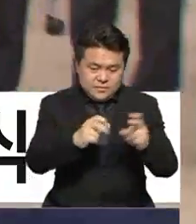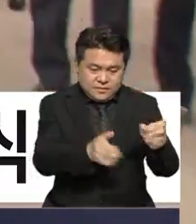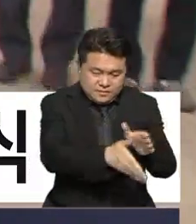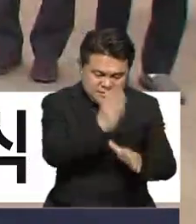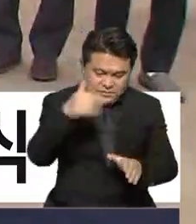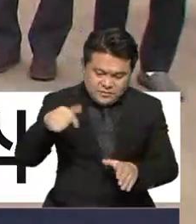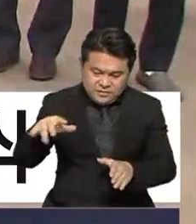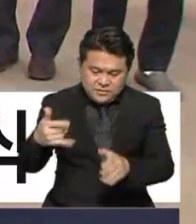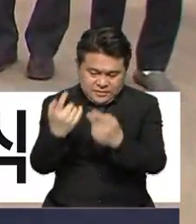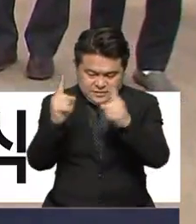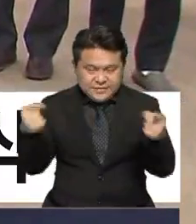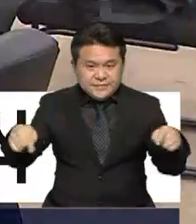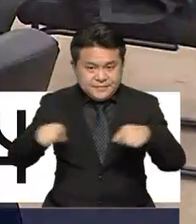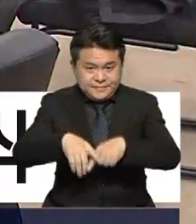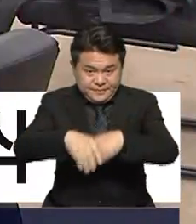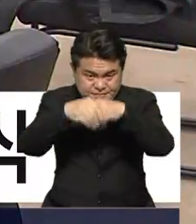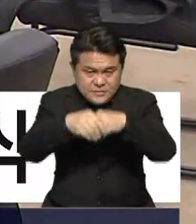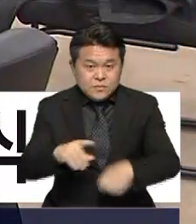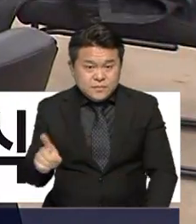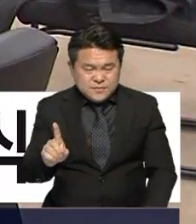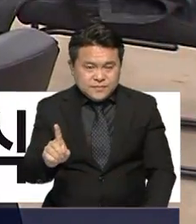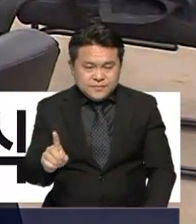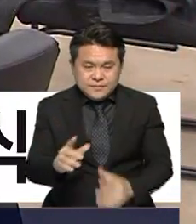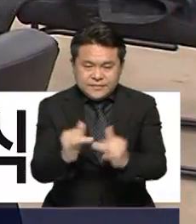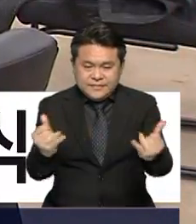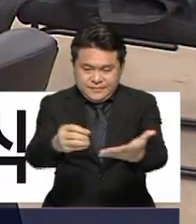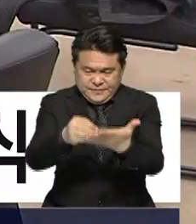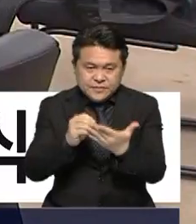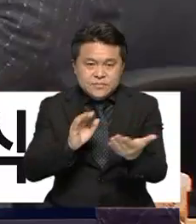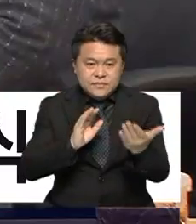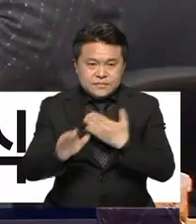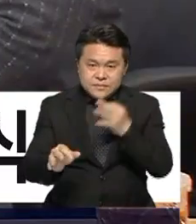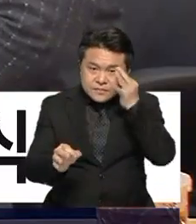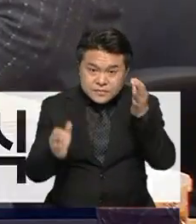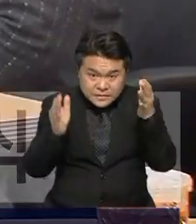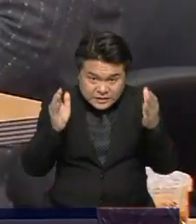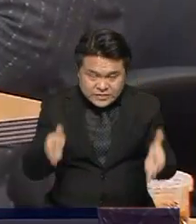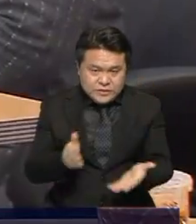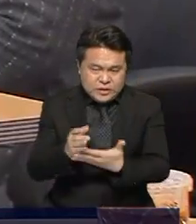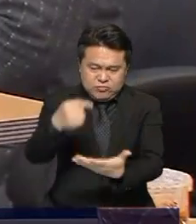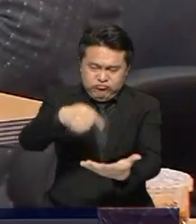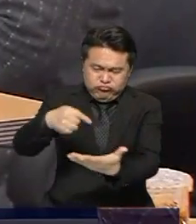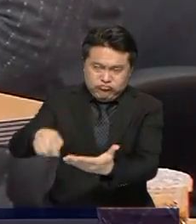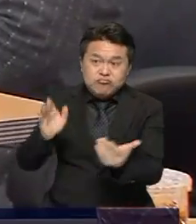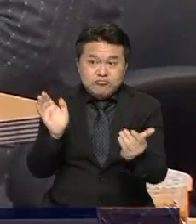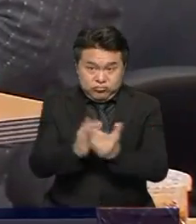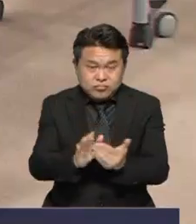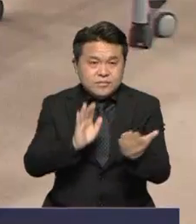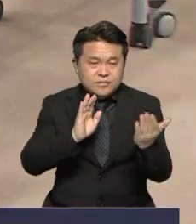잡았습니다. 대상자를 모집해 10개월 가까이 전문 교육을 시킨 뒤 산업 현장에 투입하는 방식입니다.